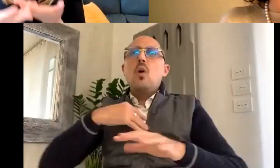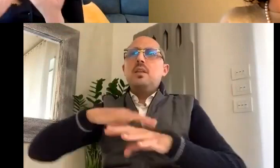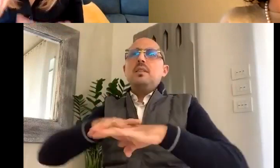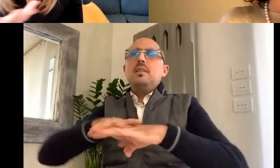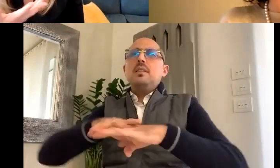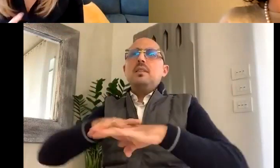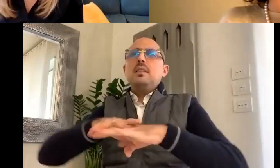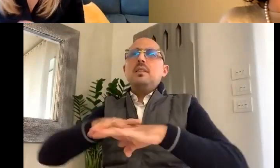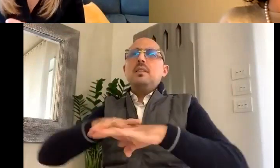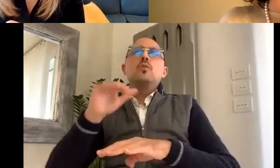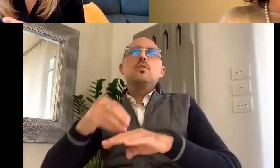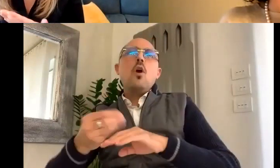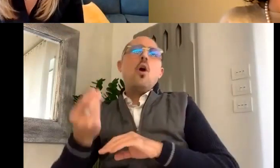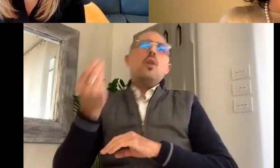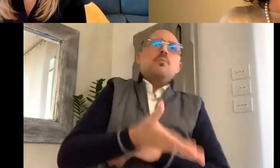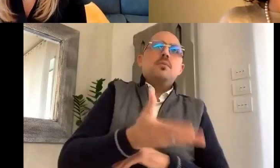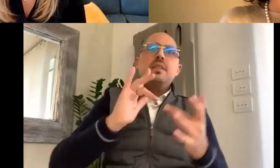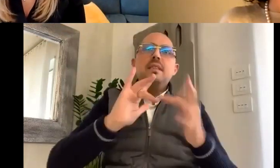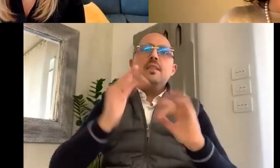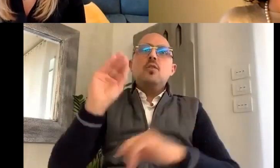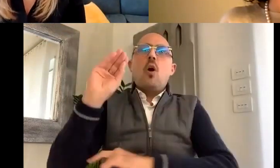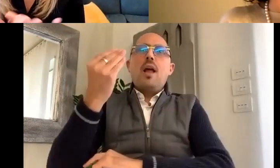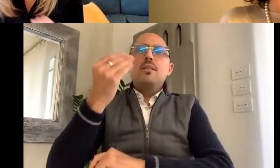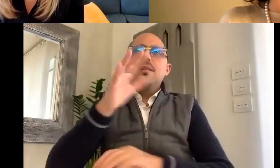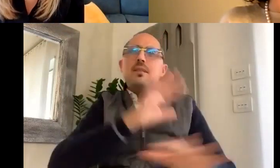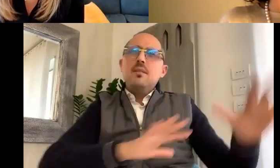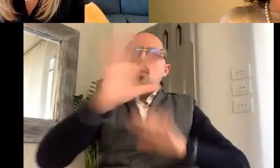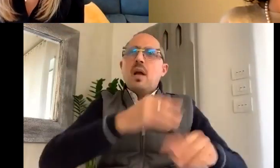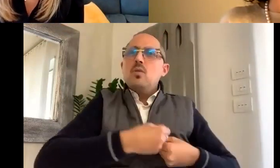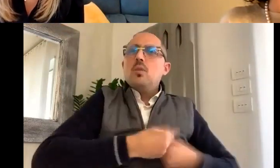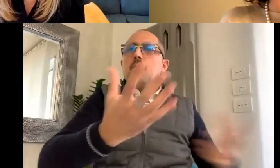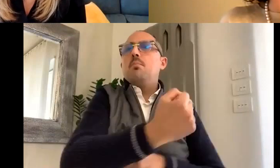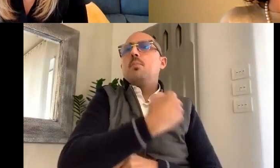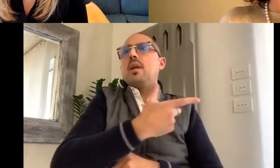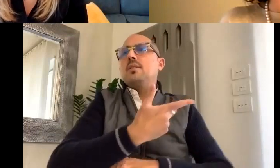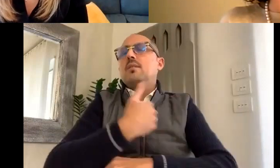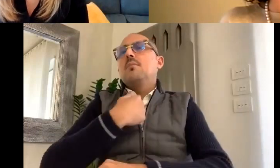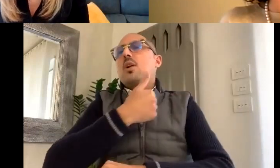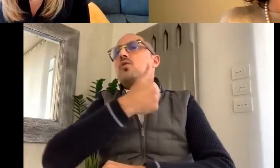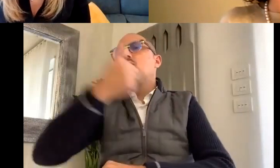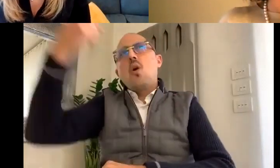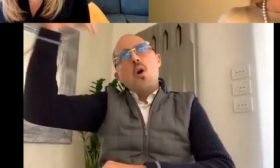cerco di mettere in rete tutte le possibilità che ho come associazione.